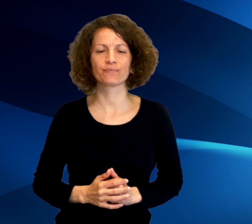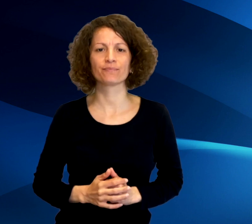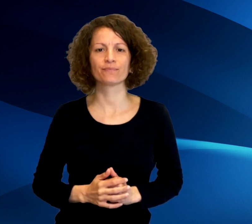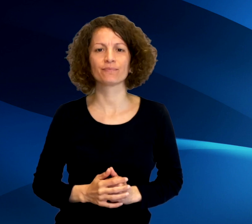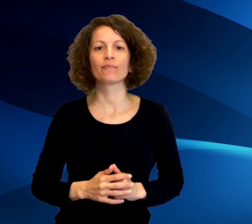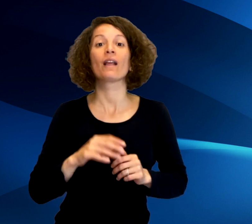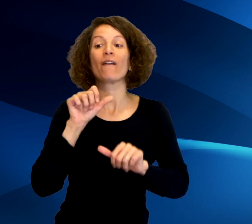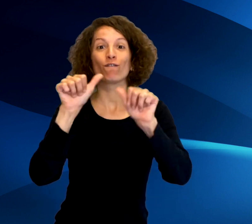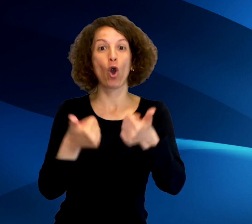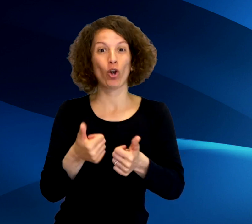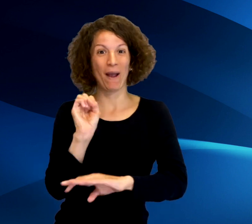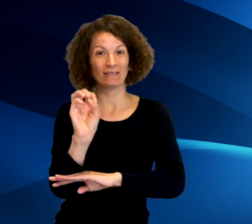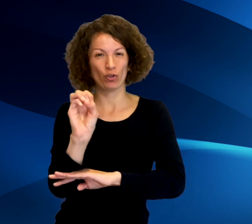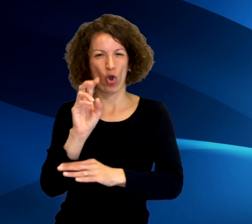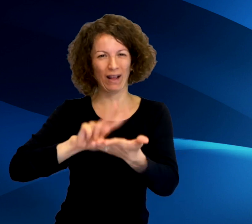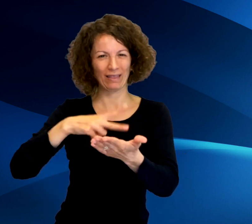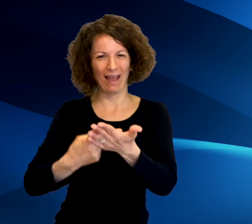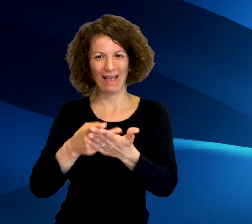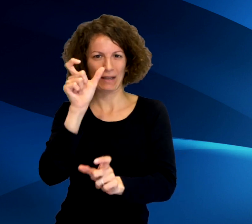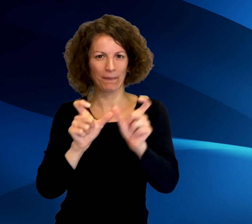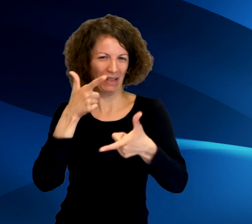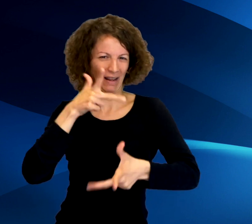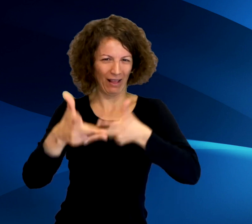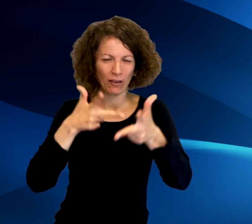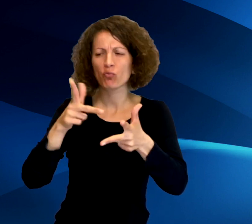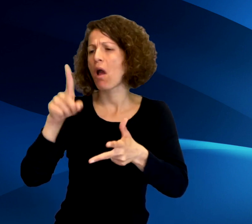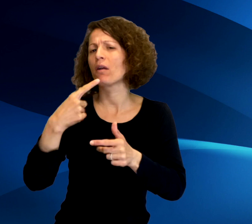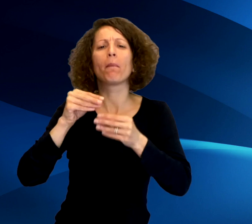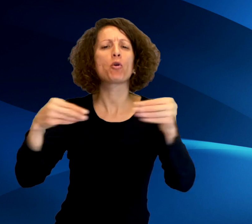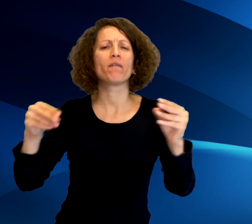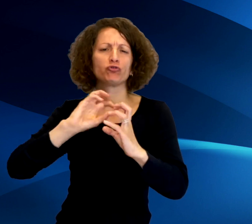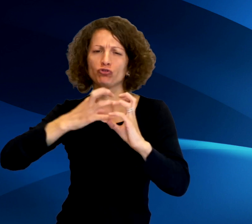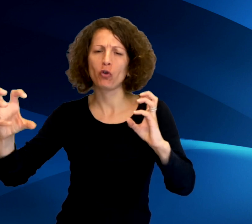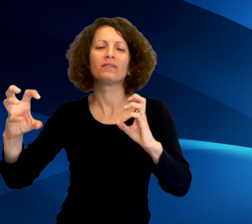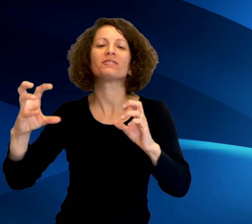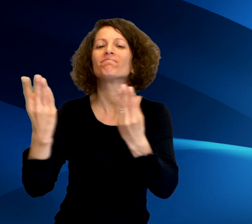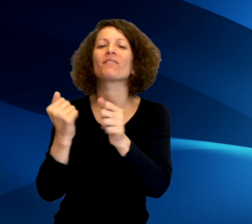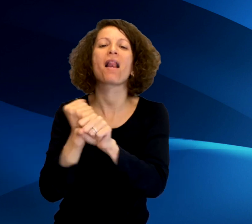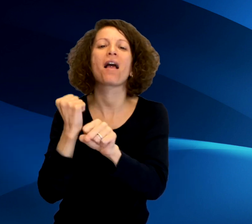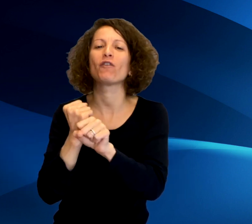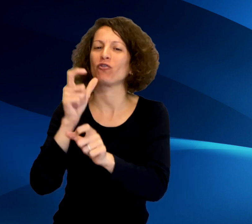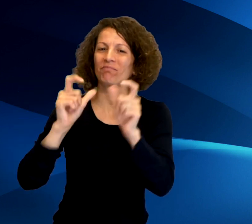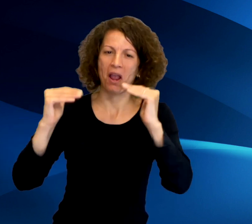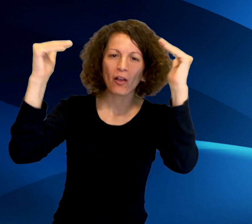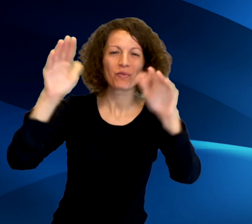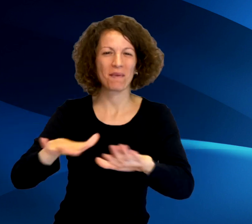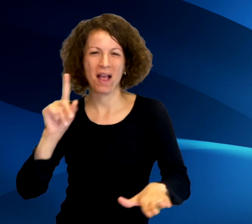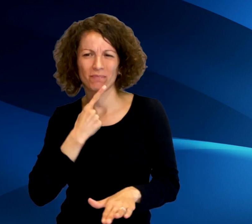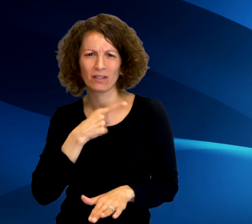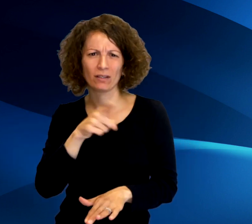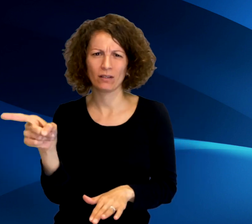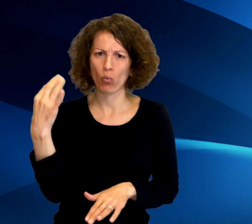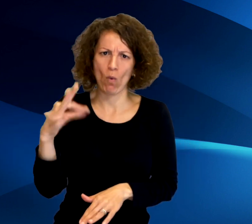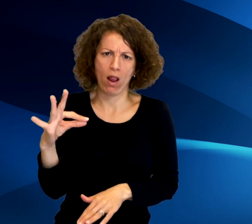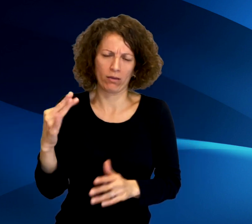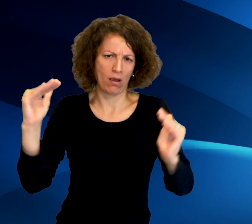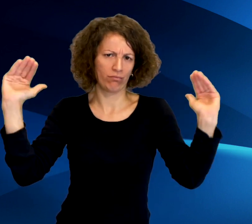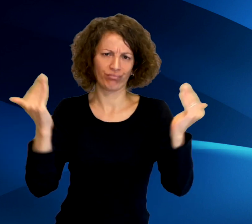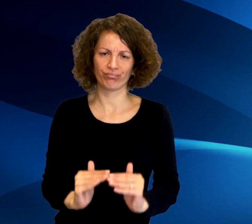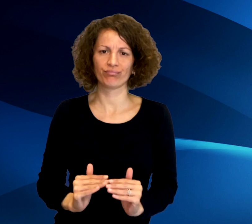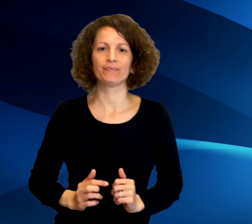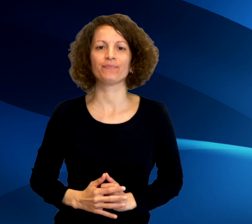che a sua volta ricade sulla formazione degli interpreti di lingua dei segni e quella di altri professionisti che insegnano o lavorano con adulti e bambini sordi.